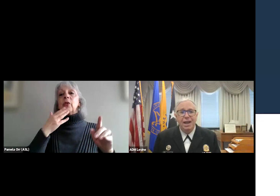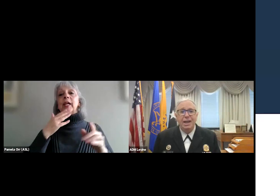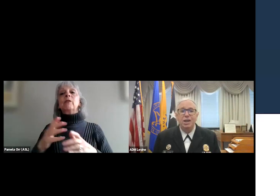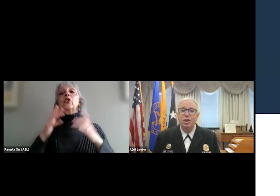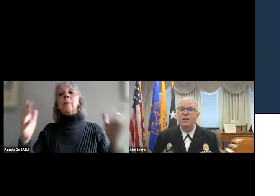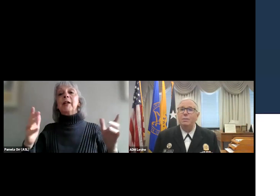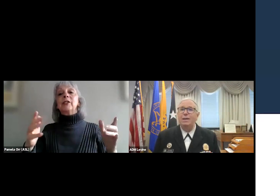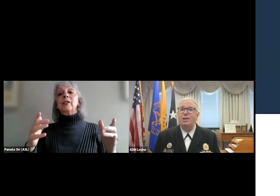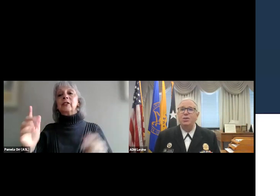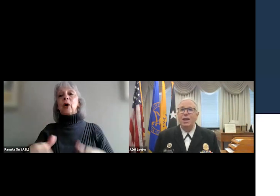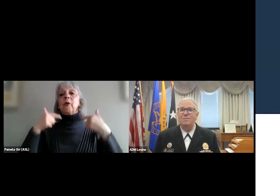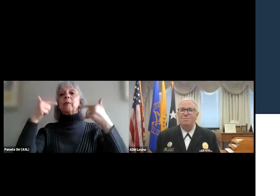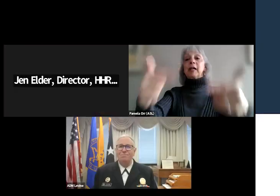y voy a devolverte la palabra, Jen.